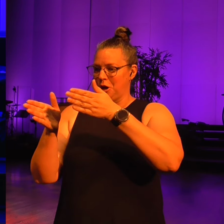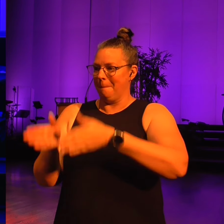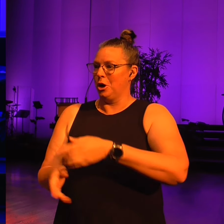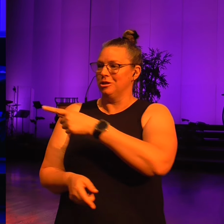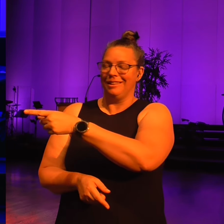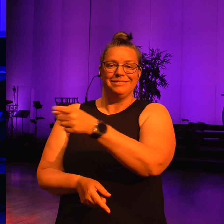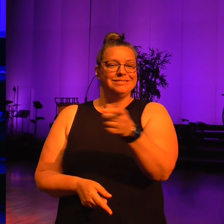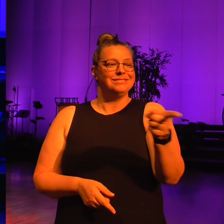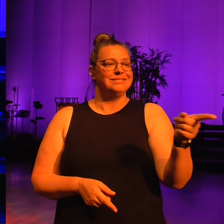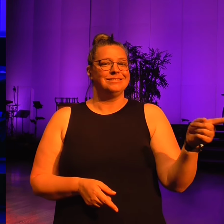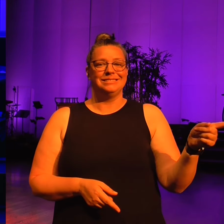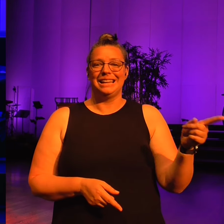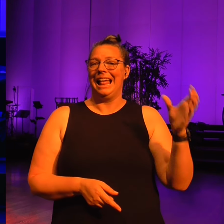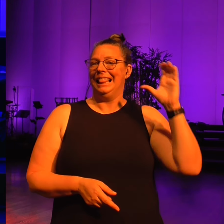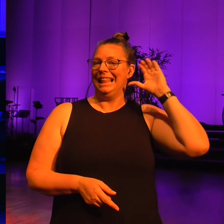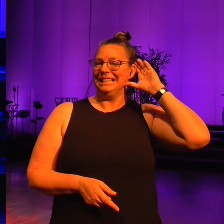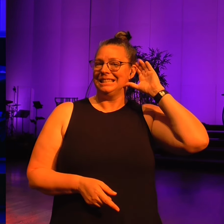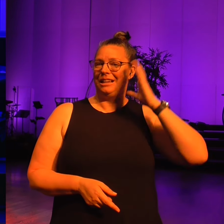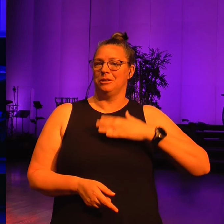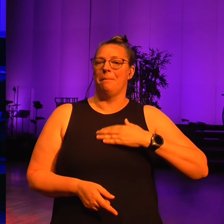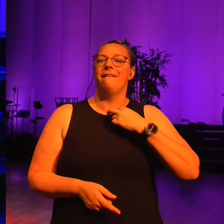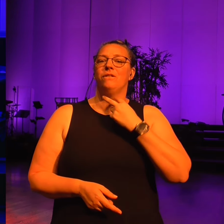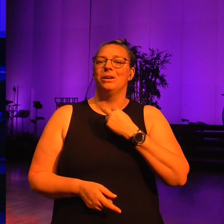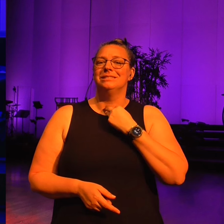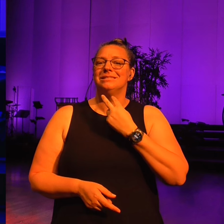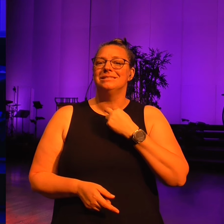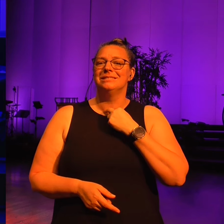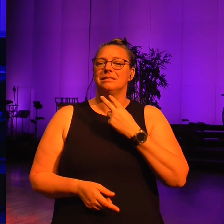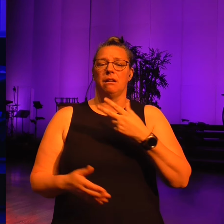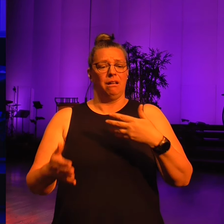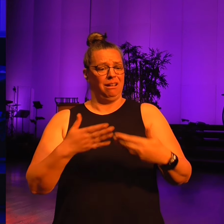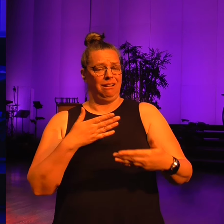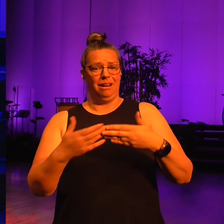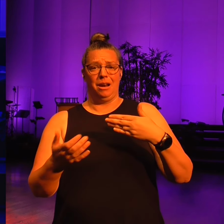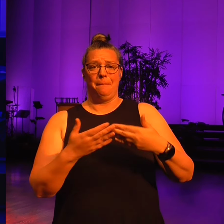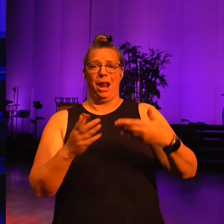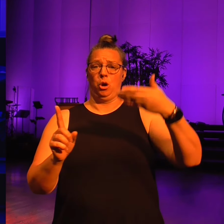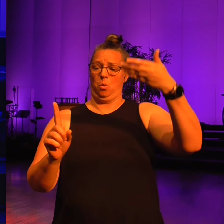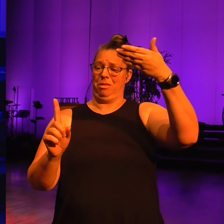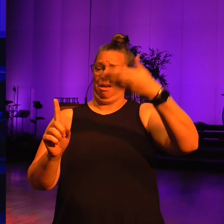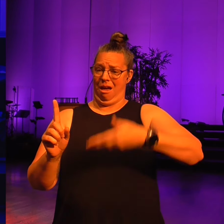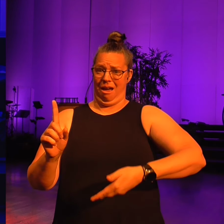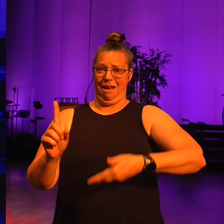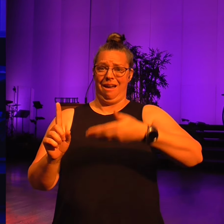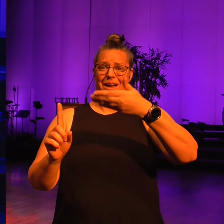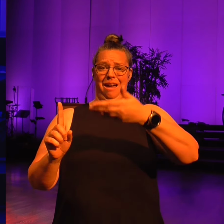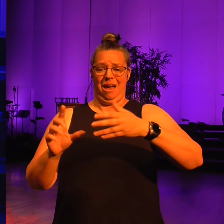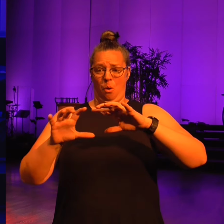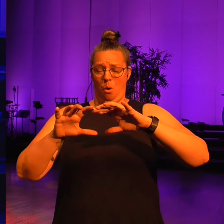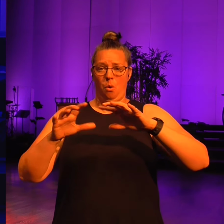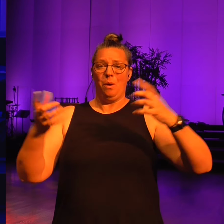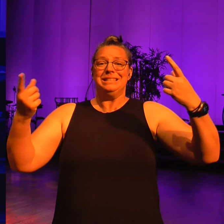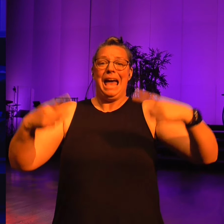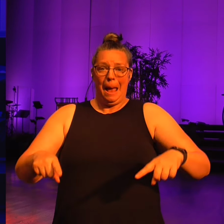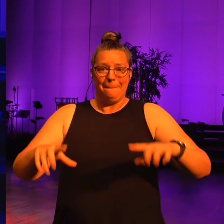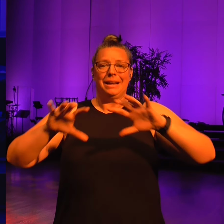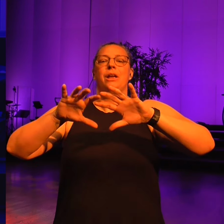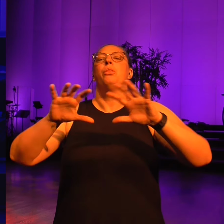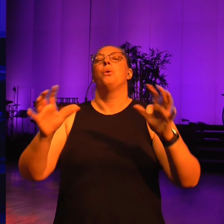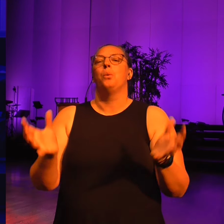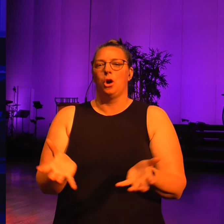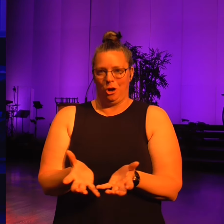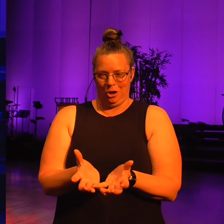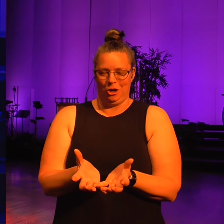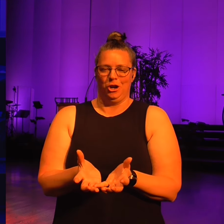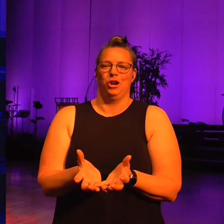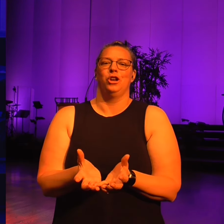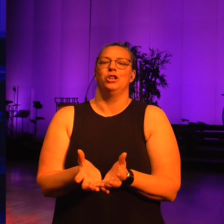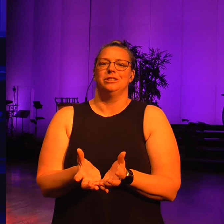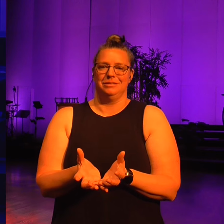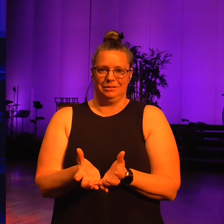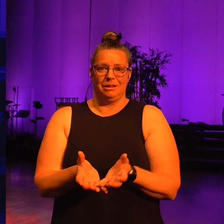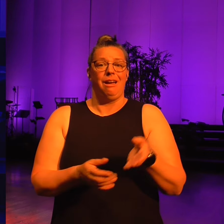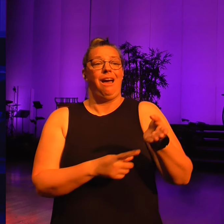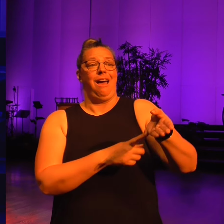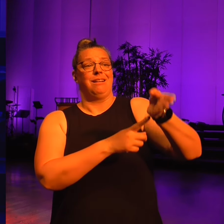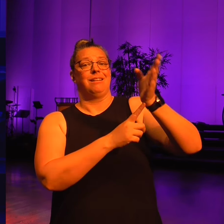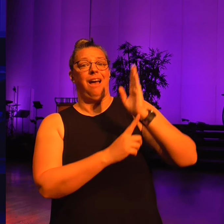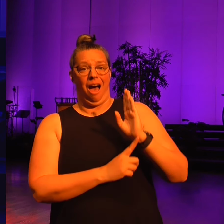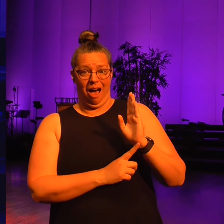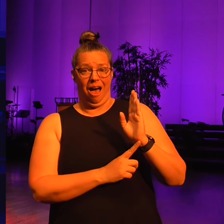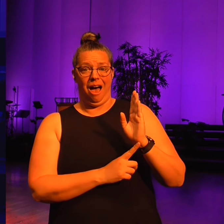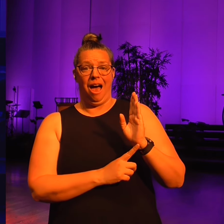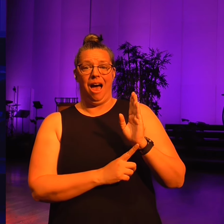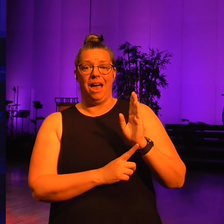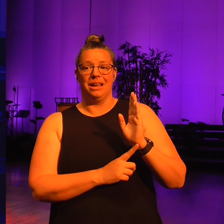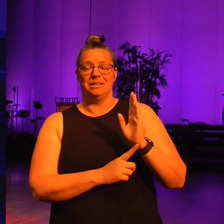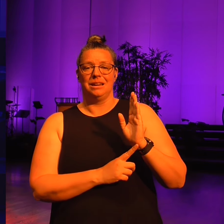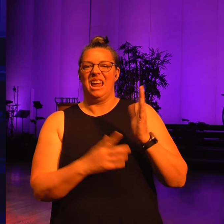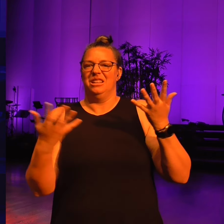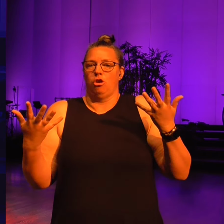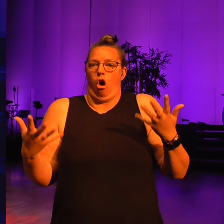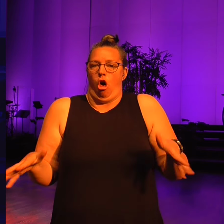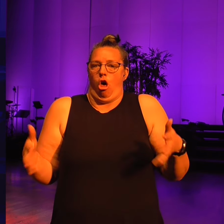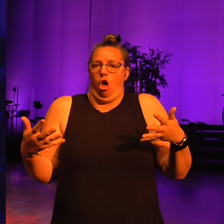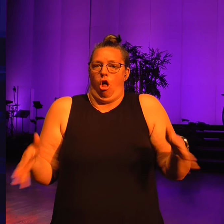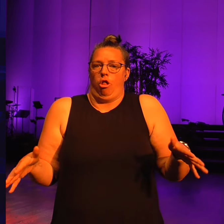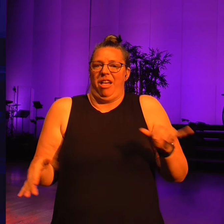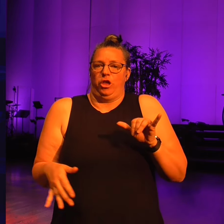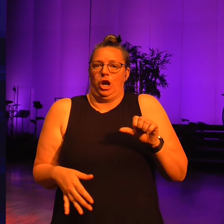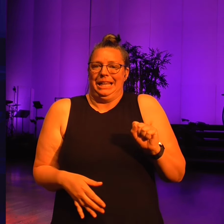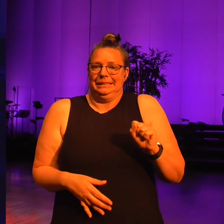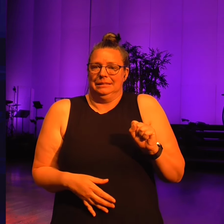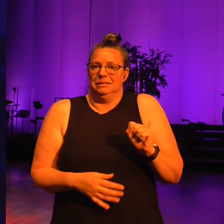mi voz que no importa cuáles sean las apariencias en este mundo ahora mismo Dios es todo lo que hay Dios